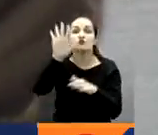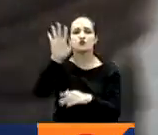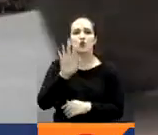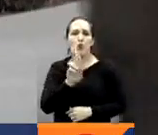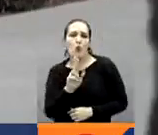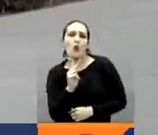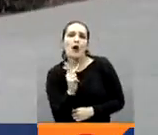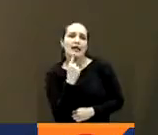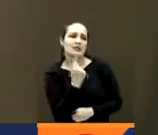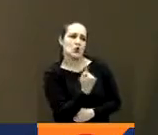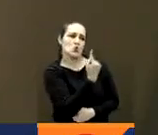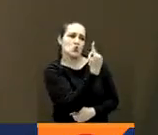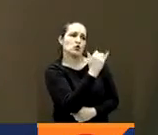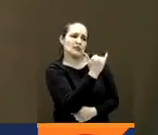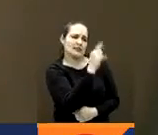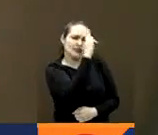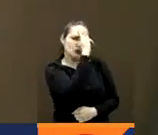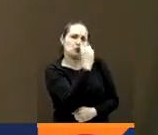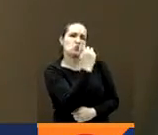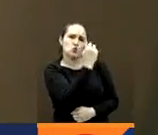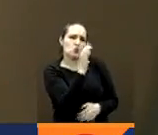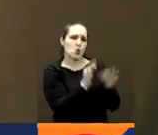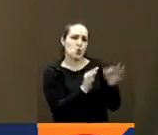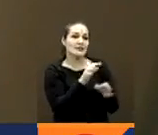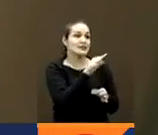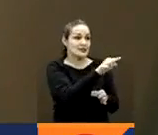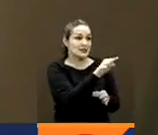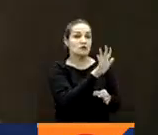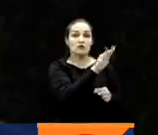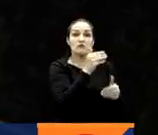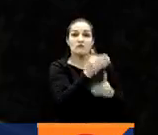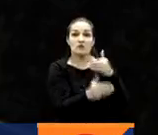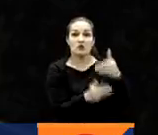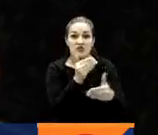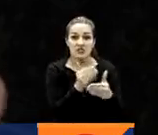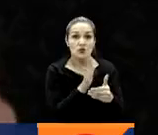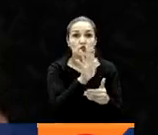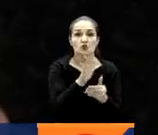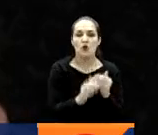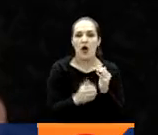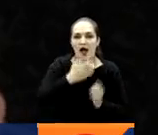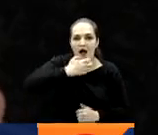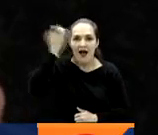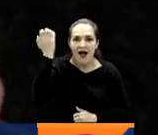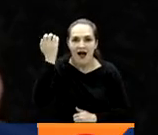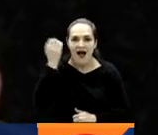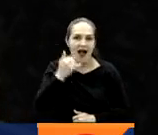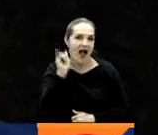La jornada no fue tan amarga para Gogolaaaaaaaa corte le dio una razón en